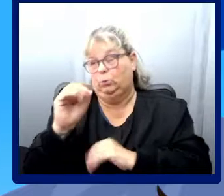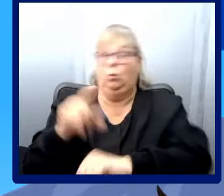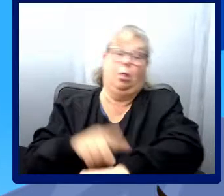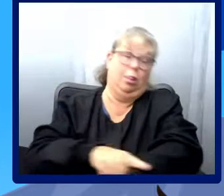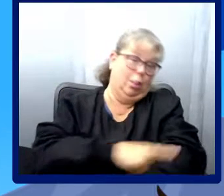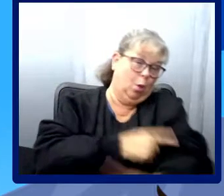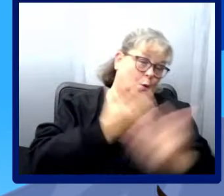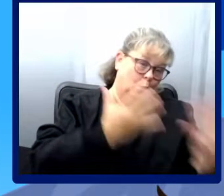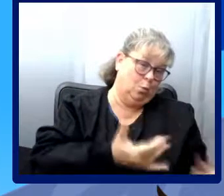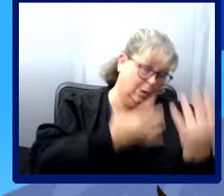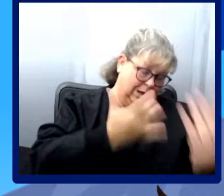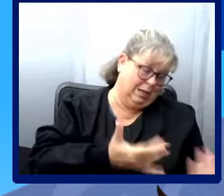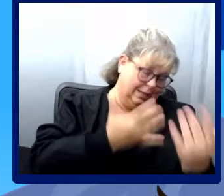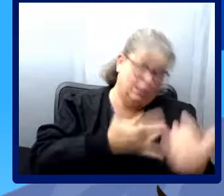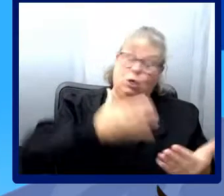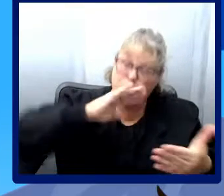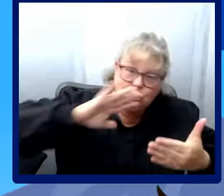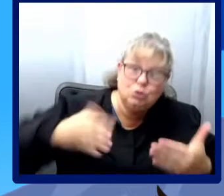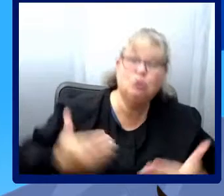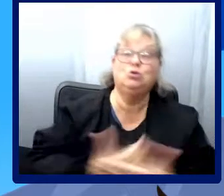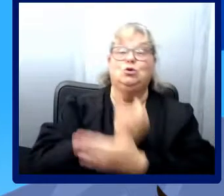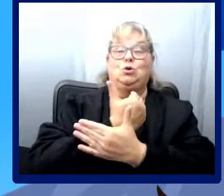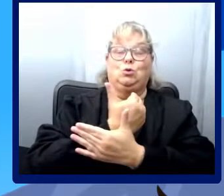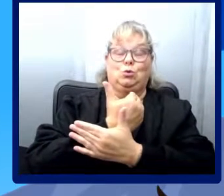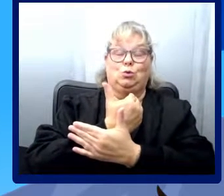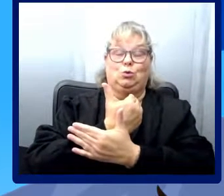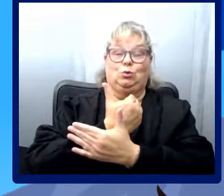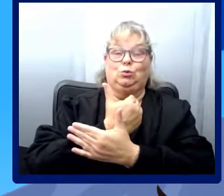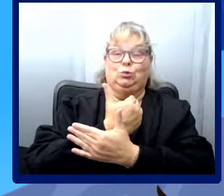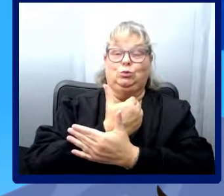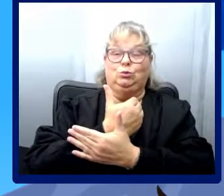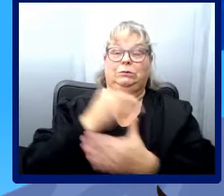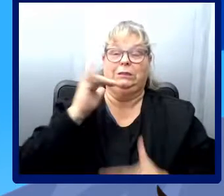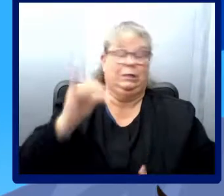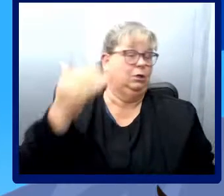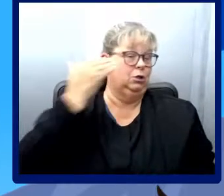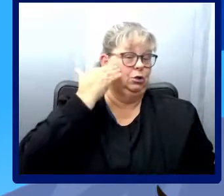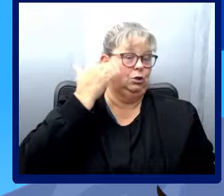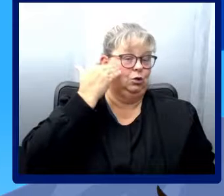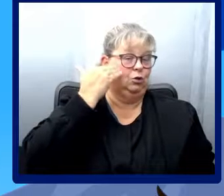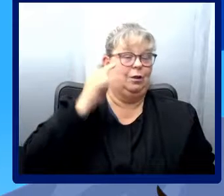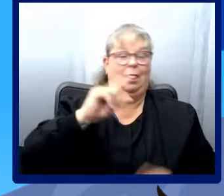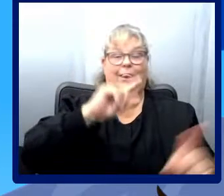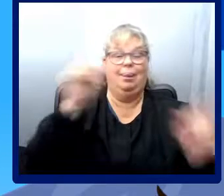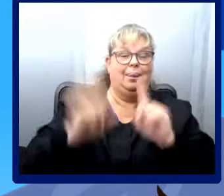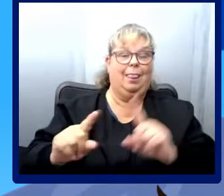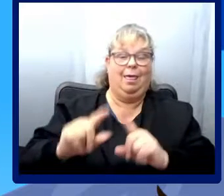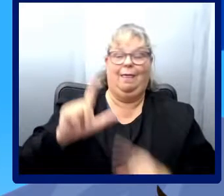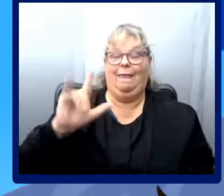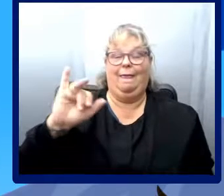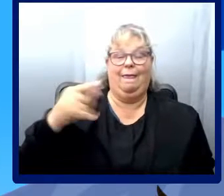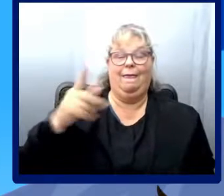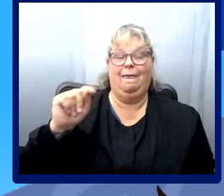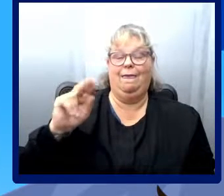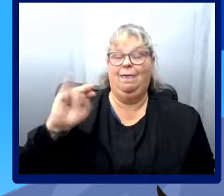Salesforce finalmente lanzó una nueva generación de flujos, conocida en su momento como Lightning Flow. Y en esta versión